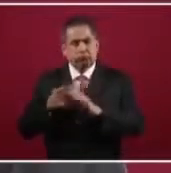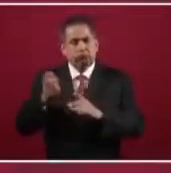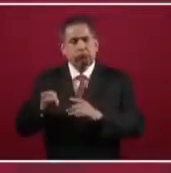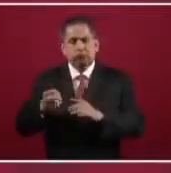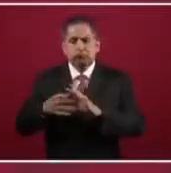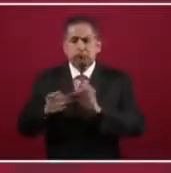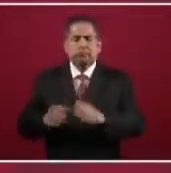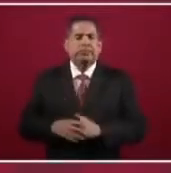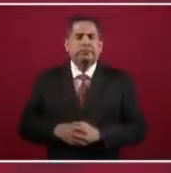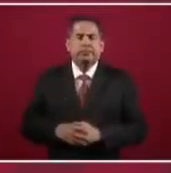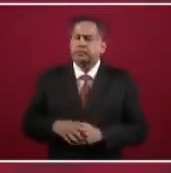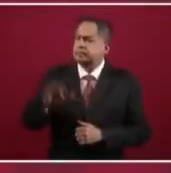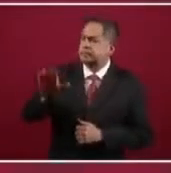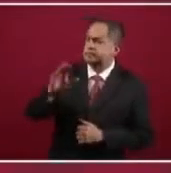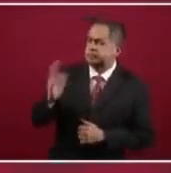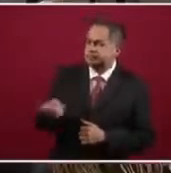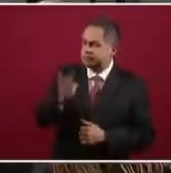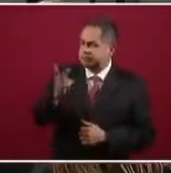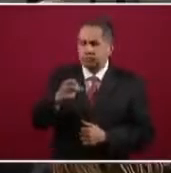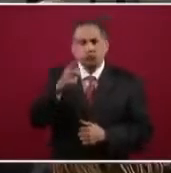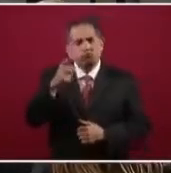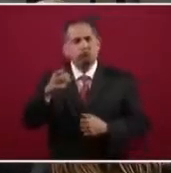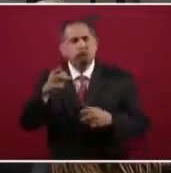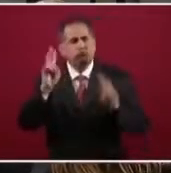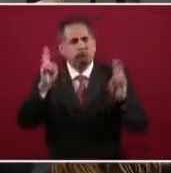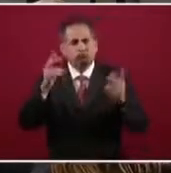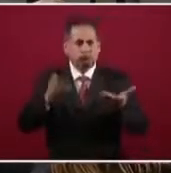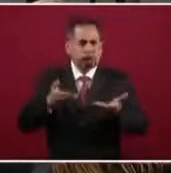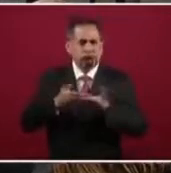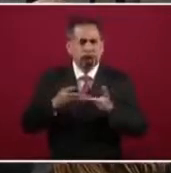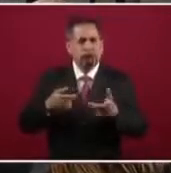¿Usted pondrá sobre la mesa el tema del control de armas en Estados Unidos?